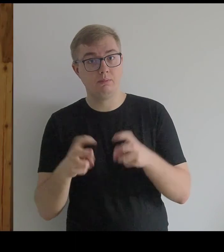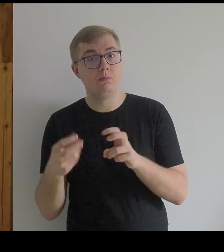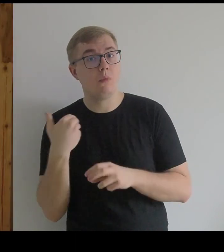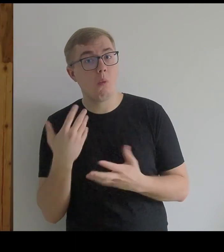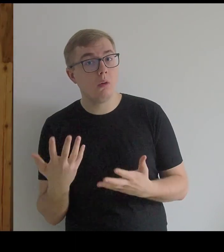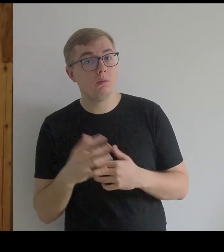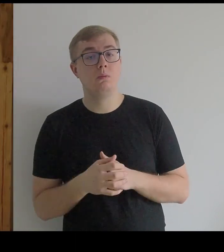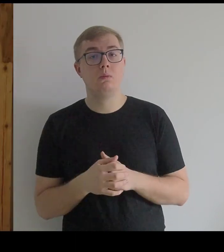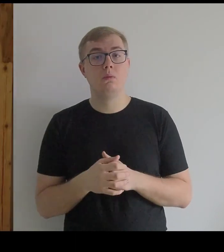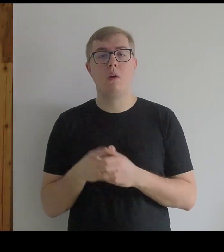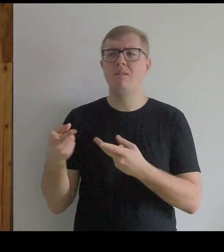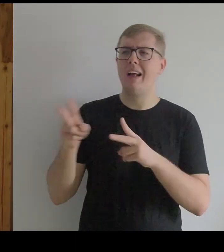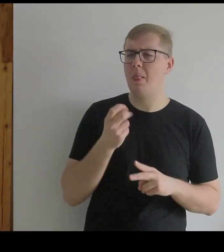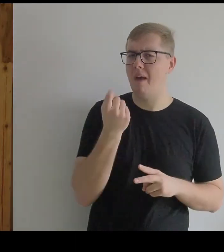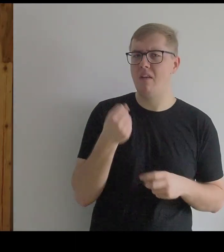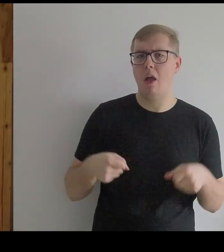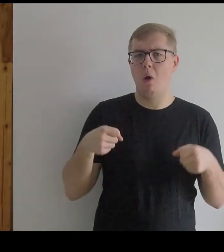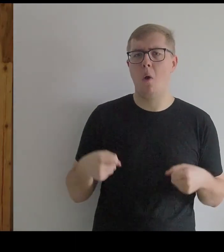Wracając do tych koszy…